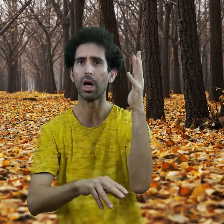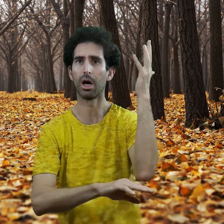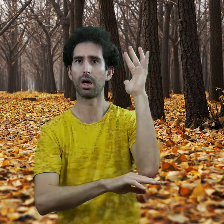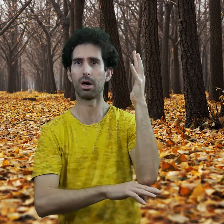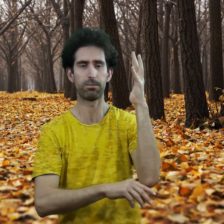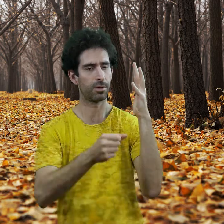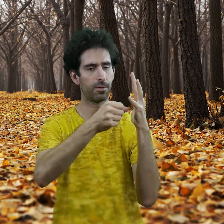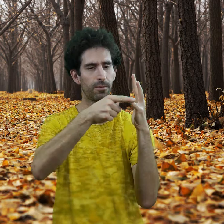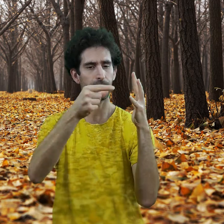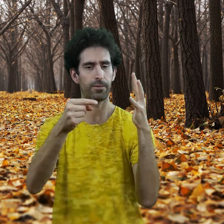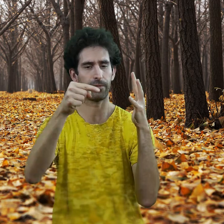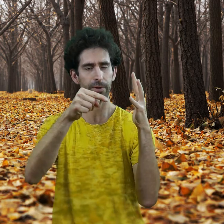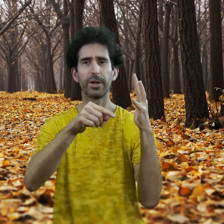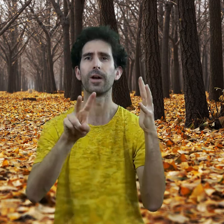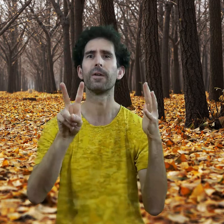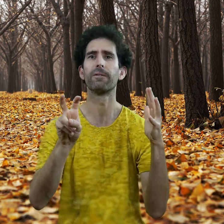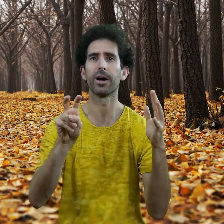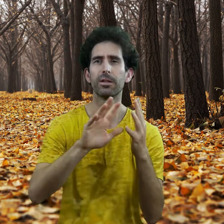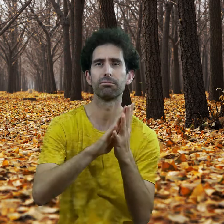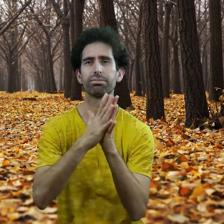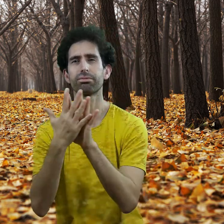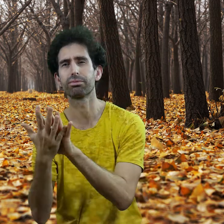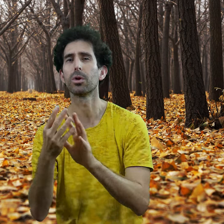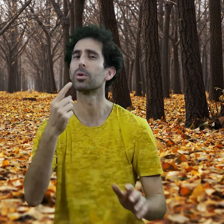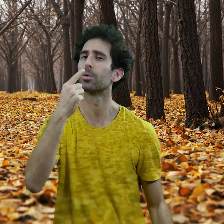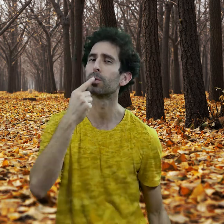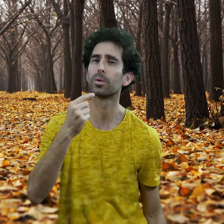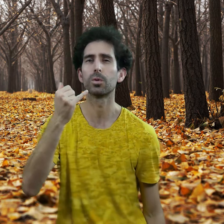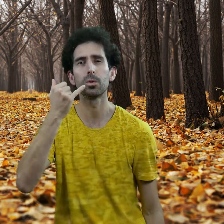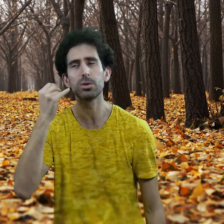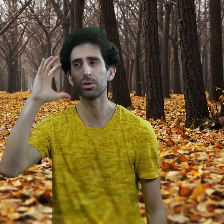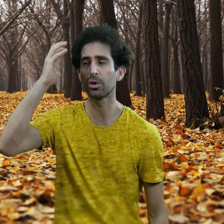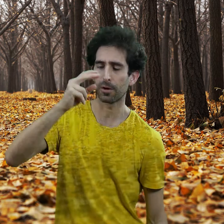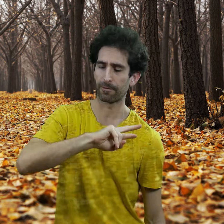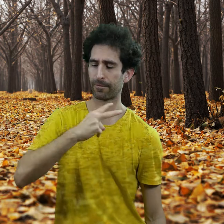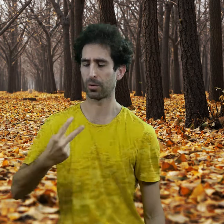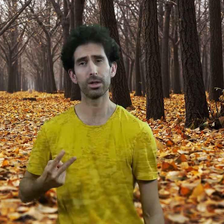les feuilles des arbres passent du vert au rouge, jaune, orange et violet